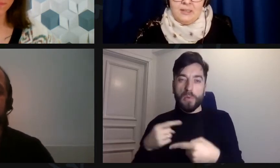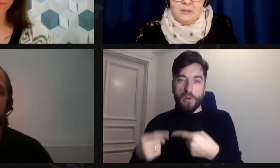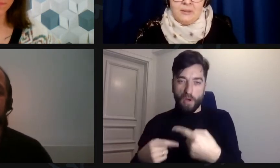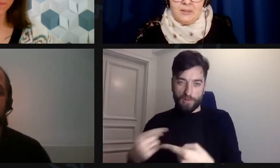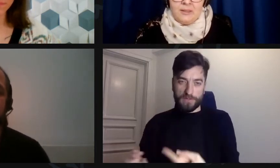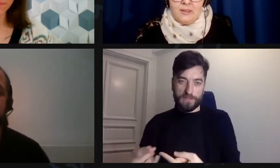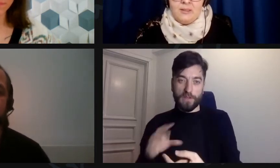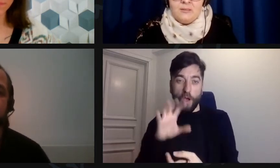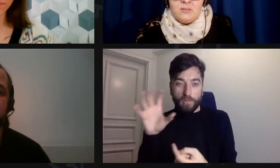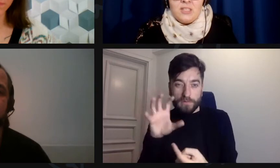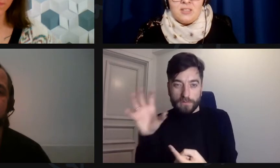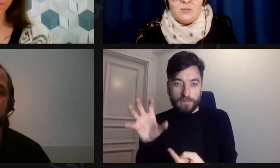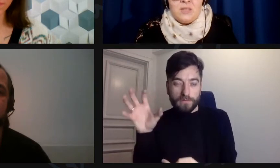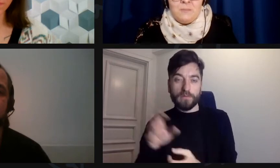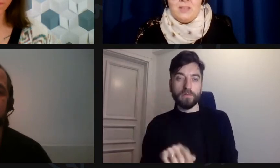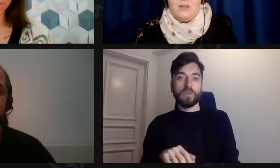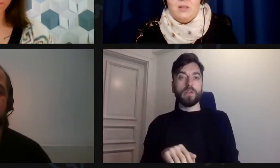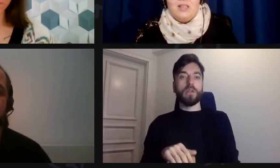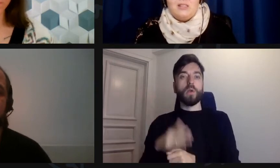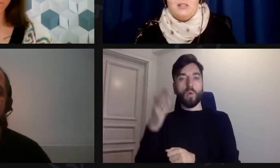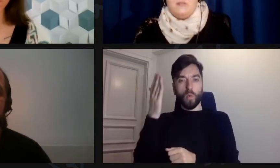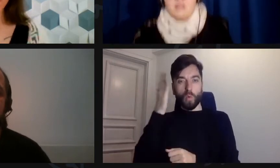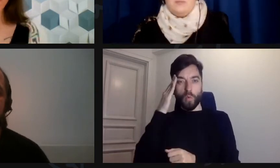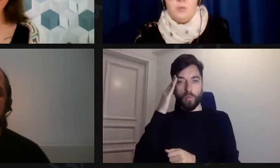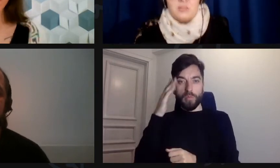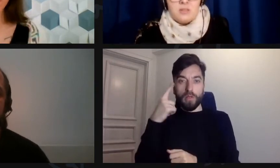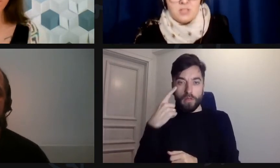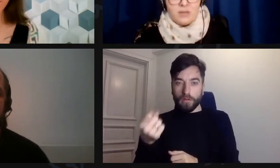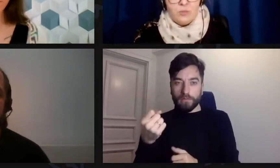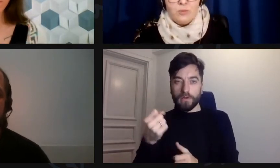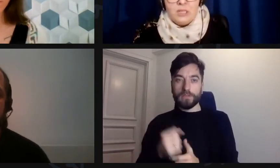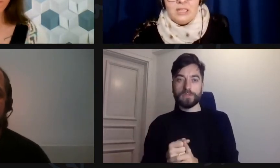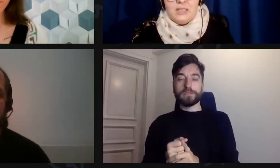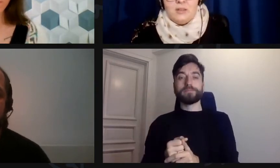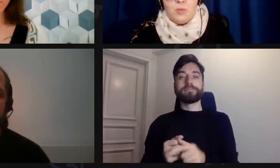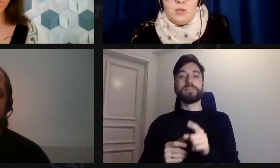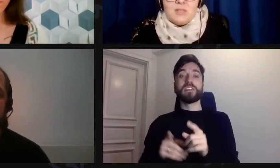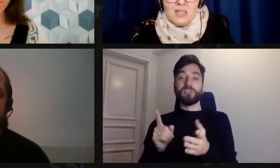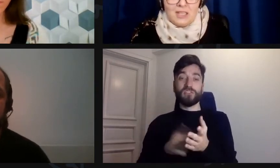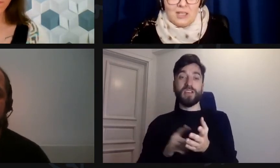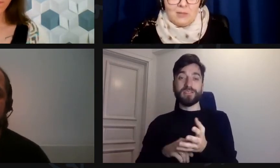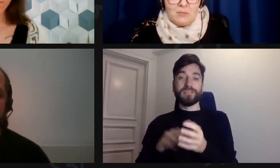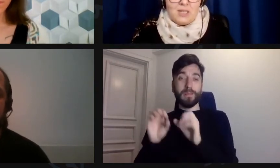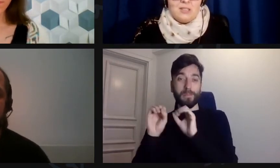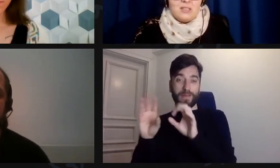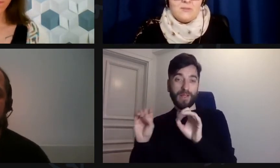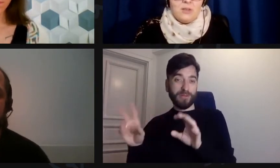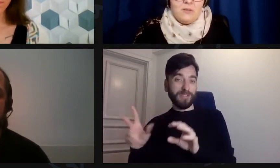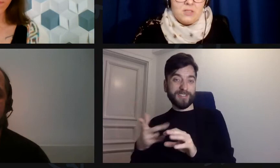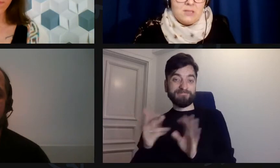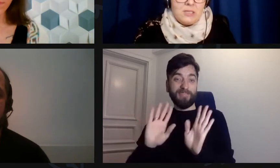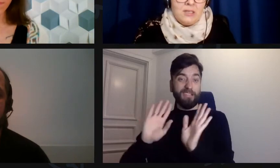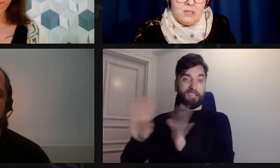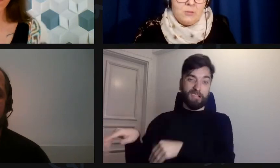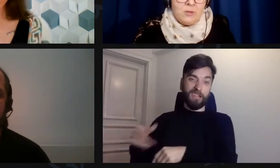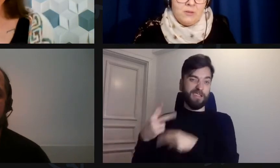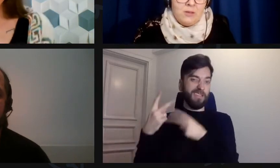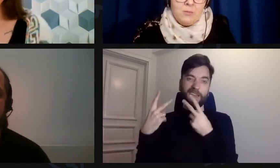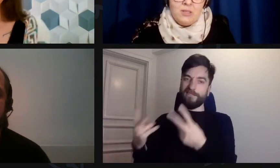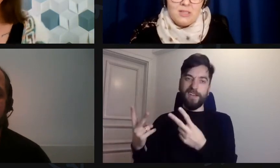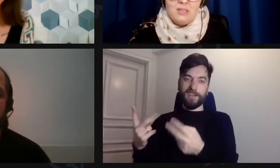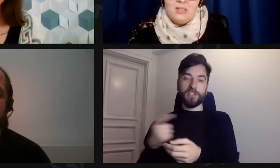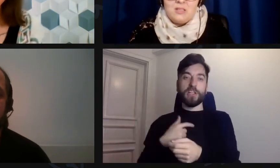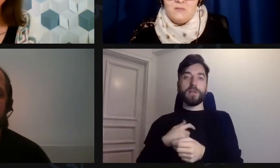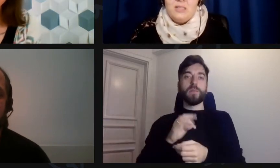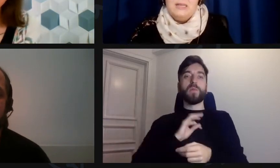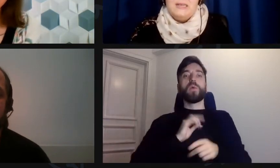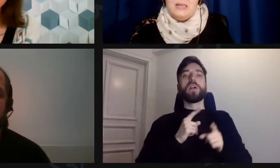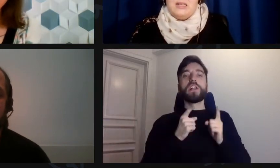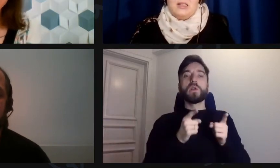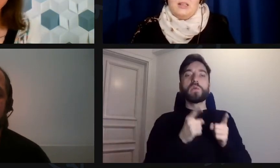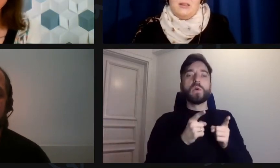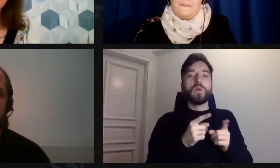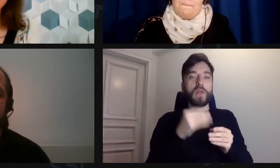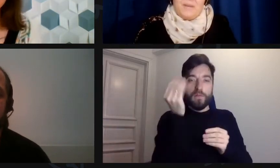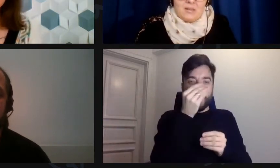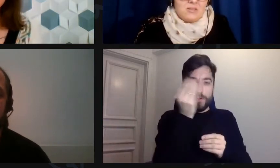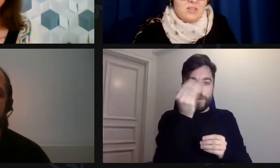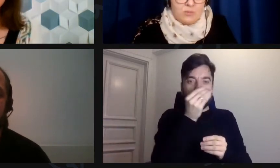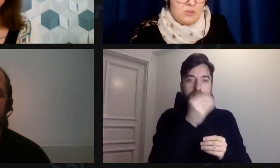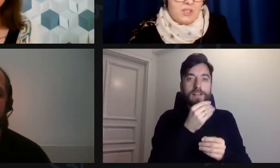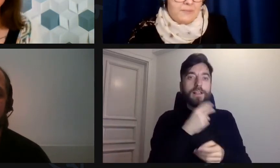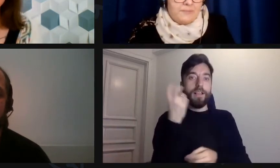Często ta pedagogika traktowana jest po macoszemu, moim zdaniem z racji swojego wyksztalcenia i zainteresowań bardzo niesłusznie.